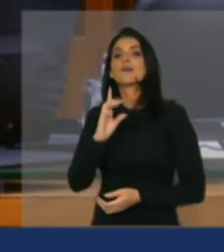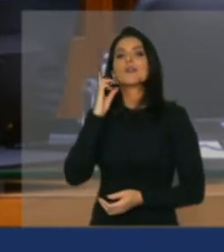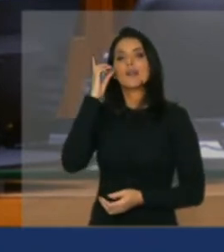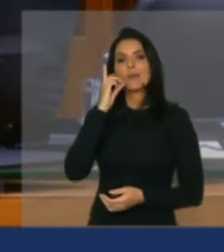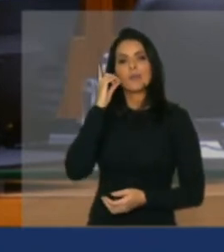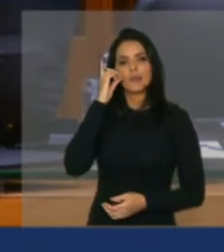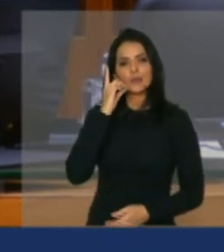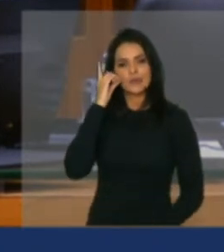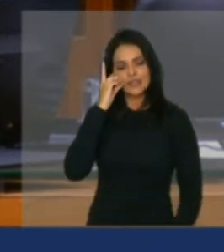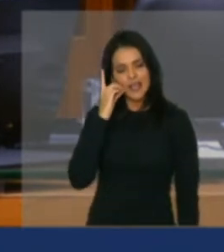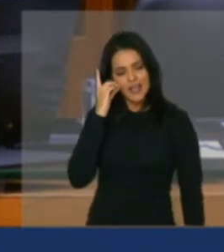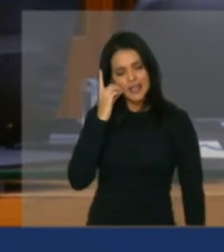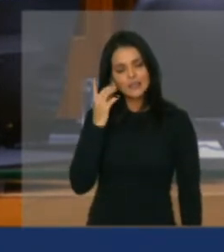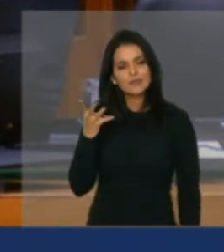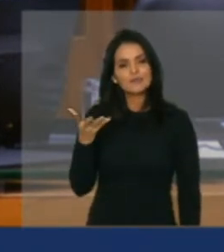MINAS GERAIS. COM O NOSSO GRANDE DELEGADO MARCELO